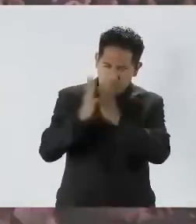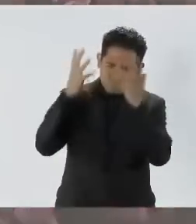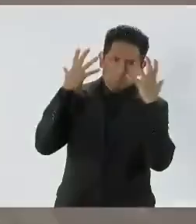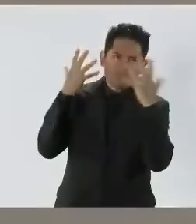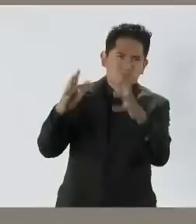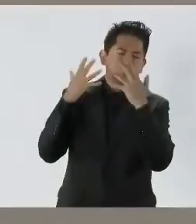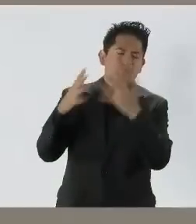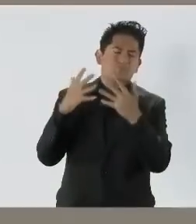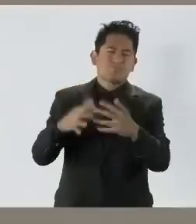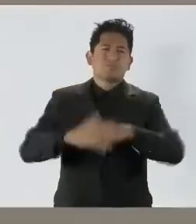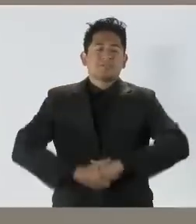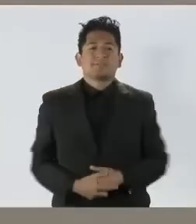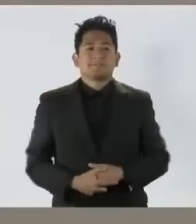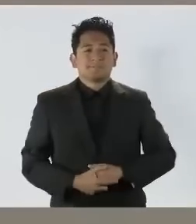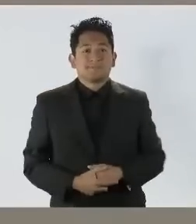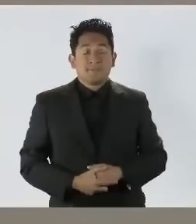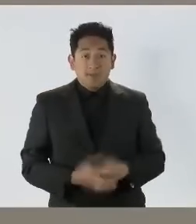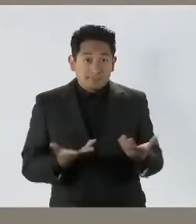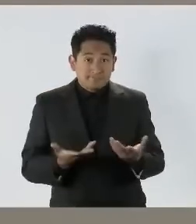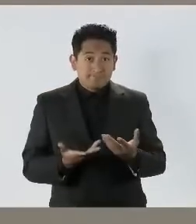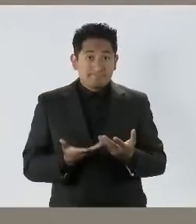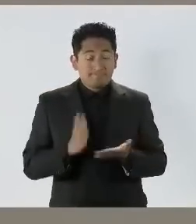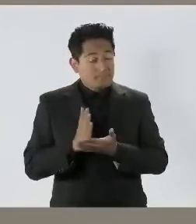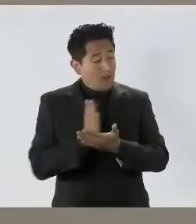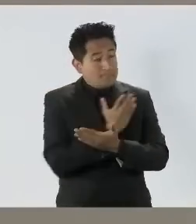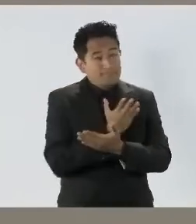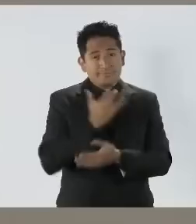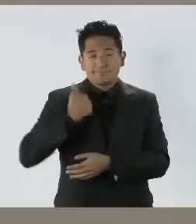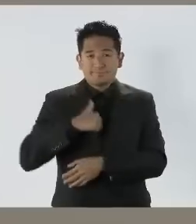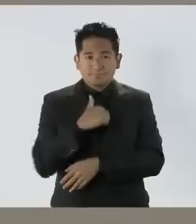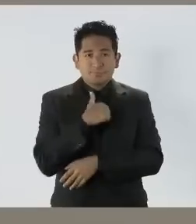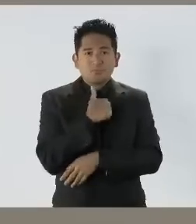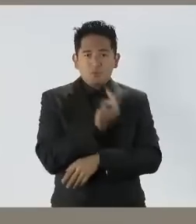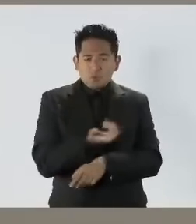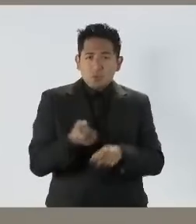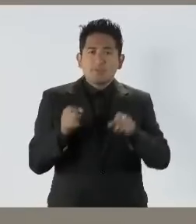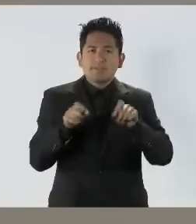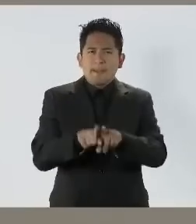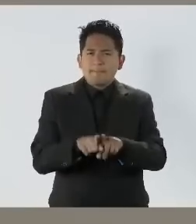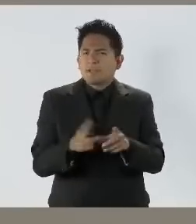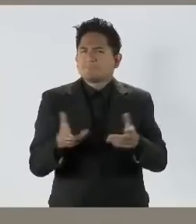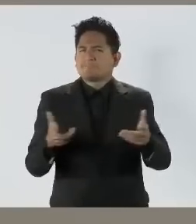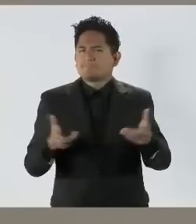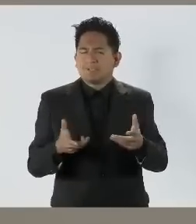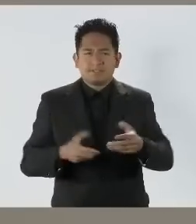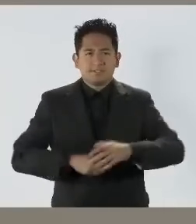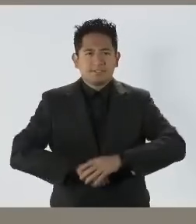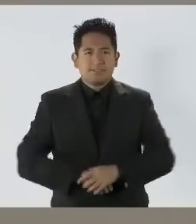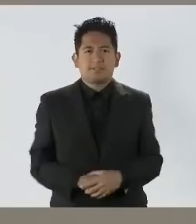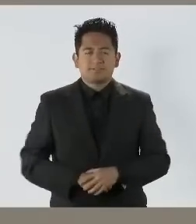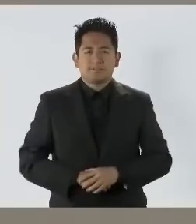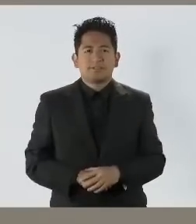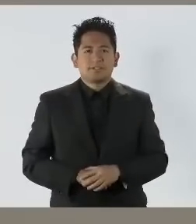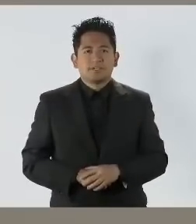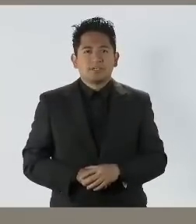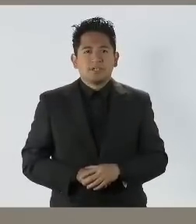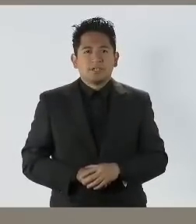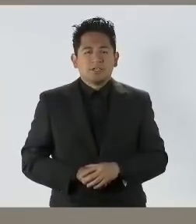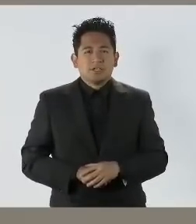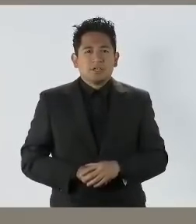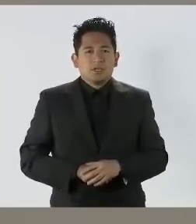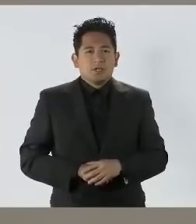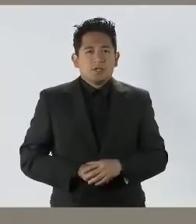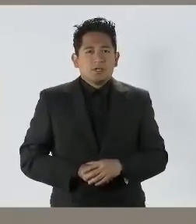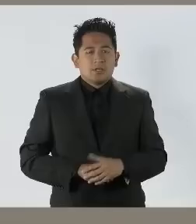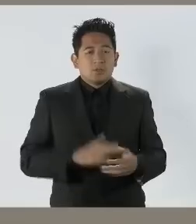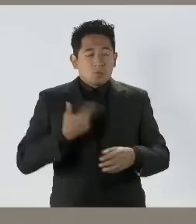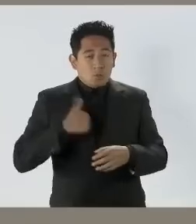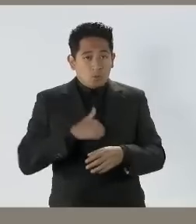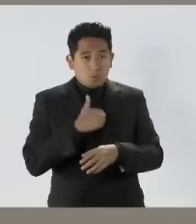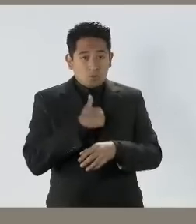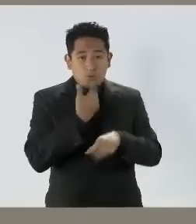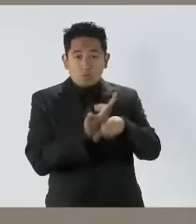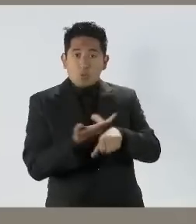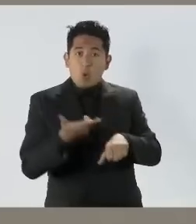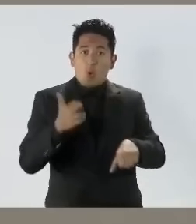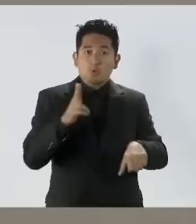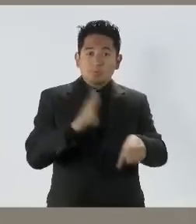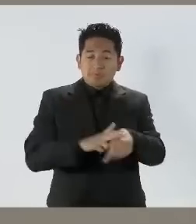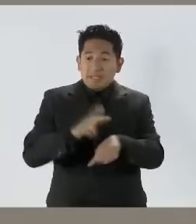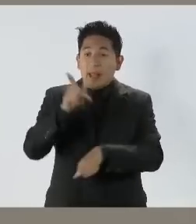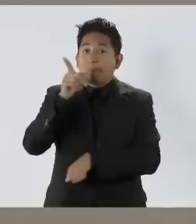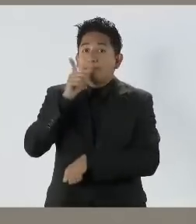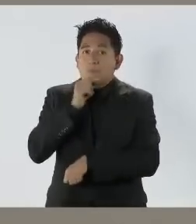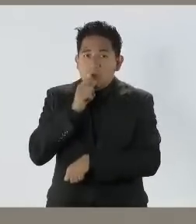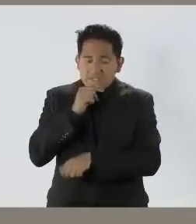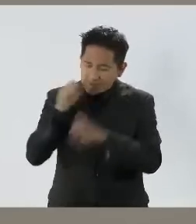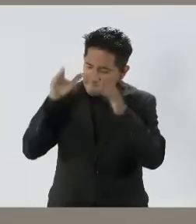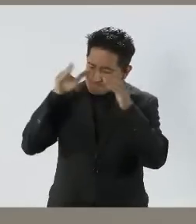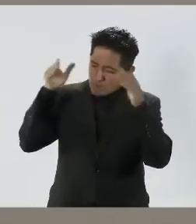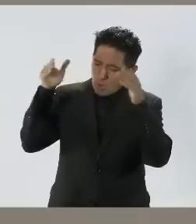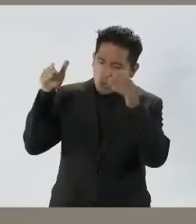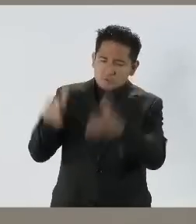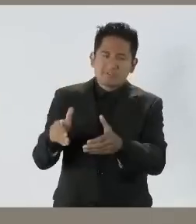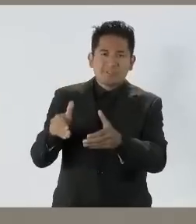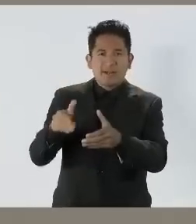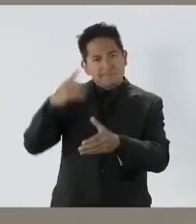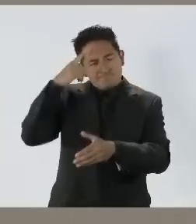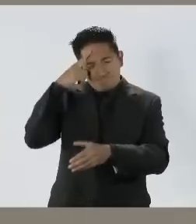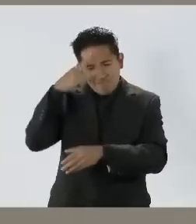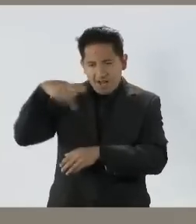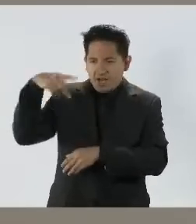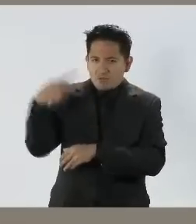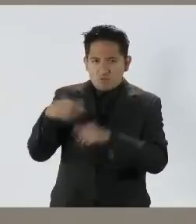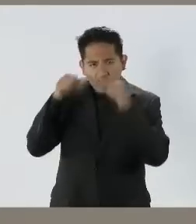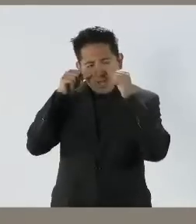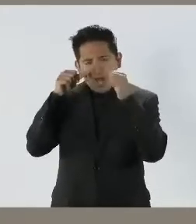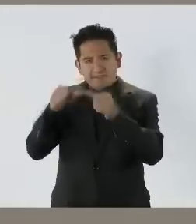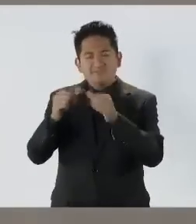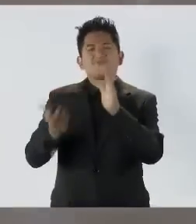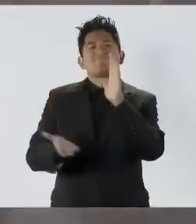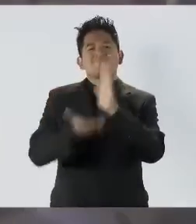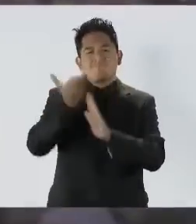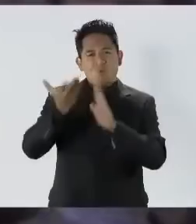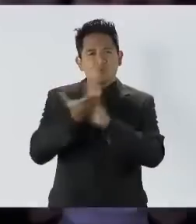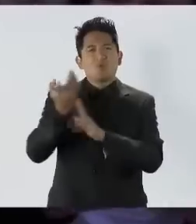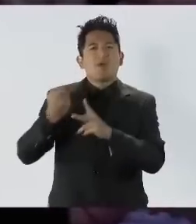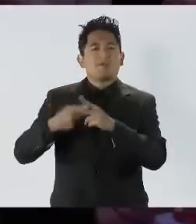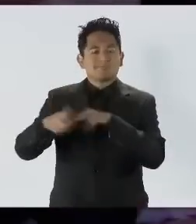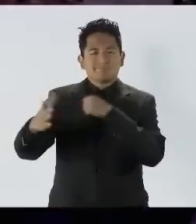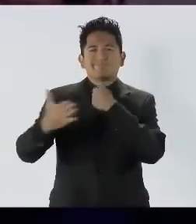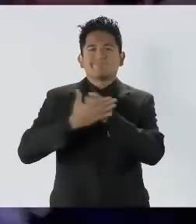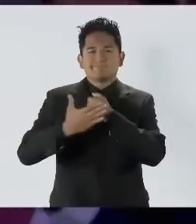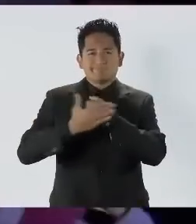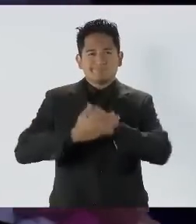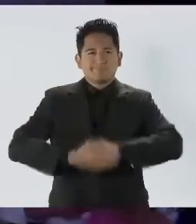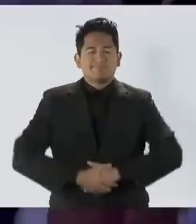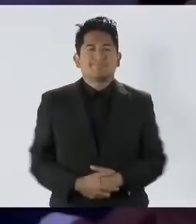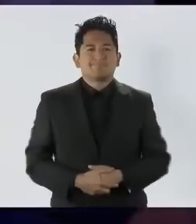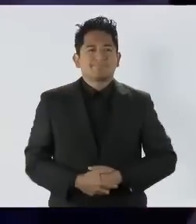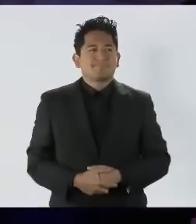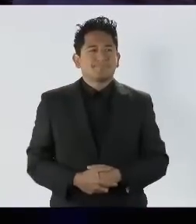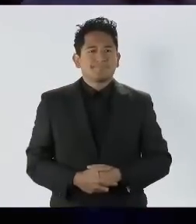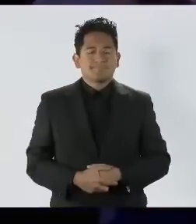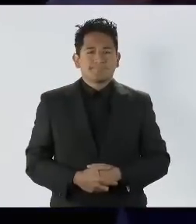también vamos a construir el hospital de los policías